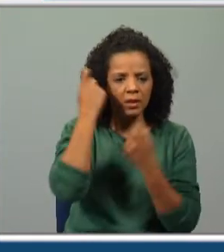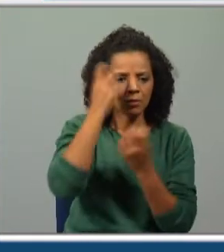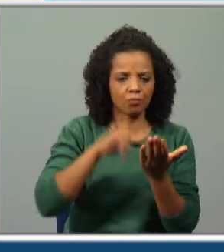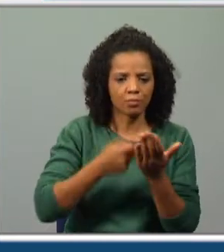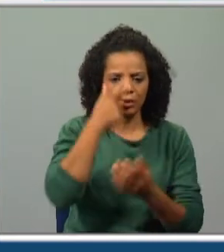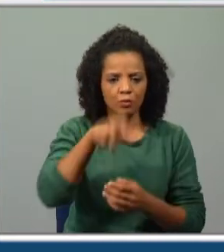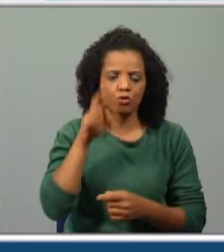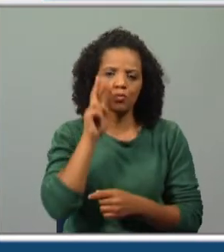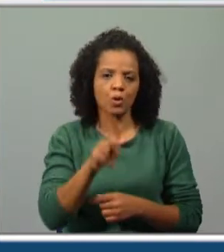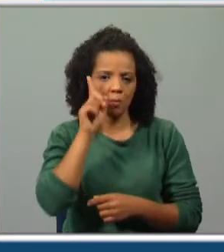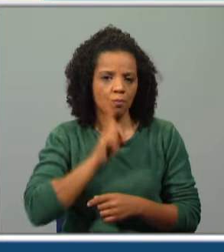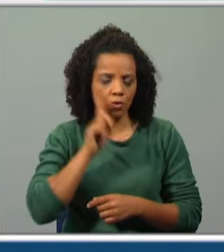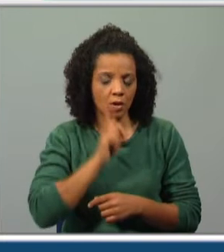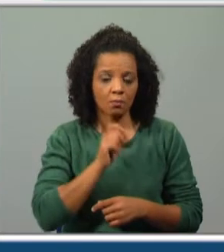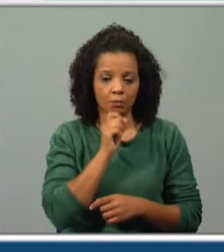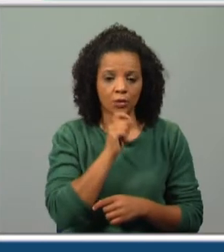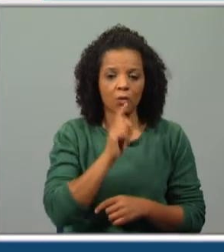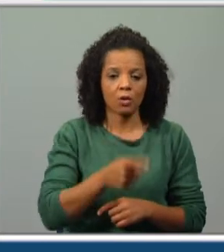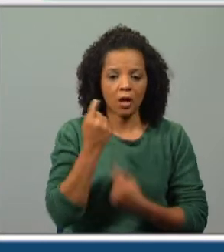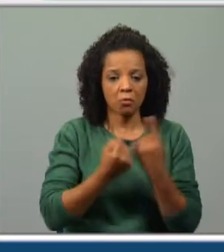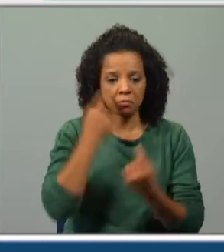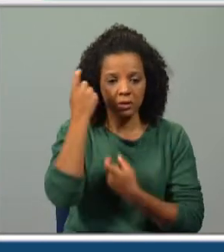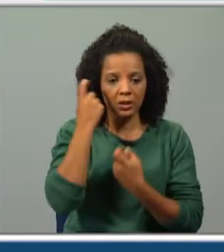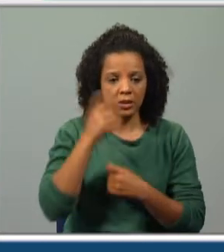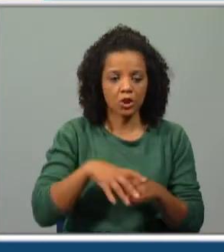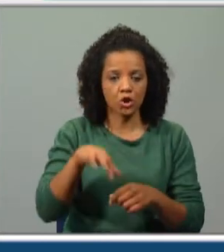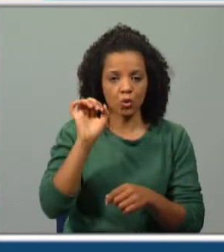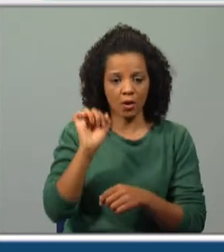observava a pobre mulher é possível que alguns considerassem que a escolha da 看著可憐的女人，有可能一些人認為，選擇